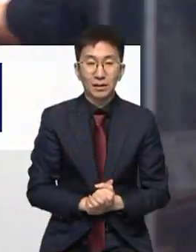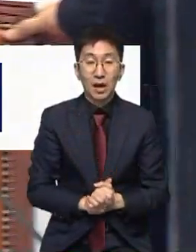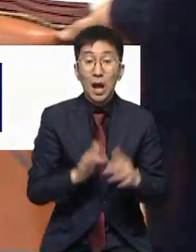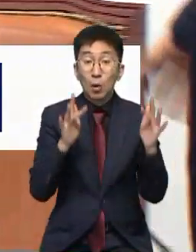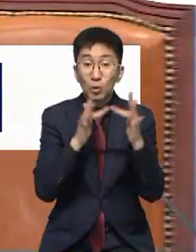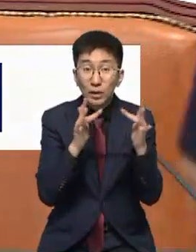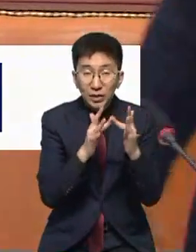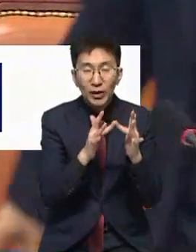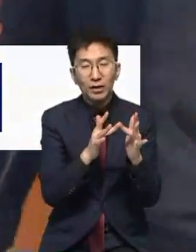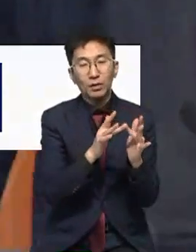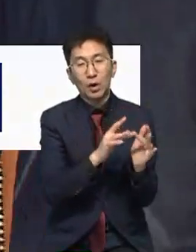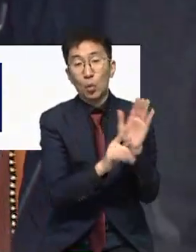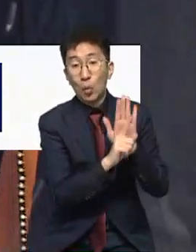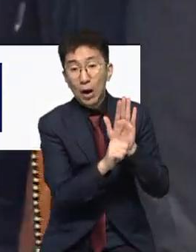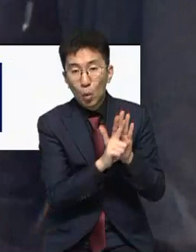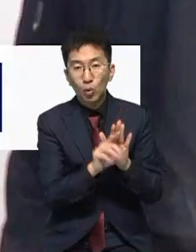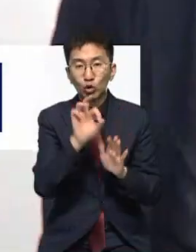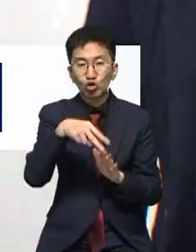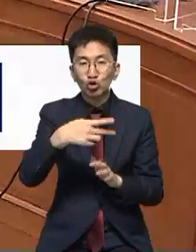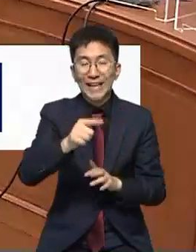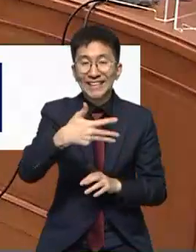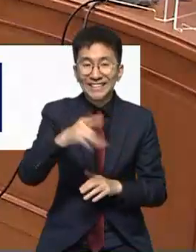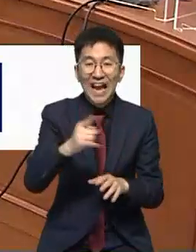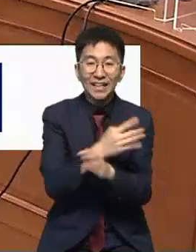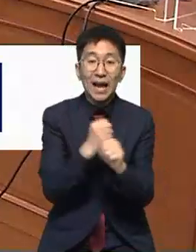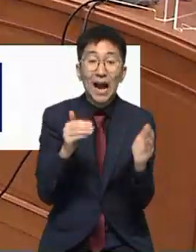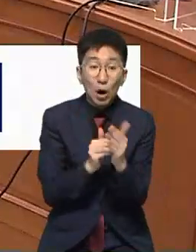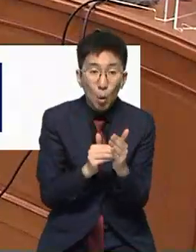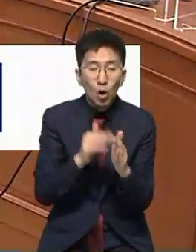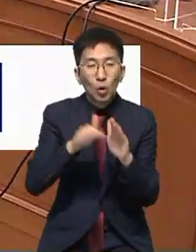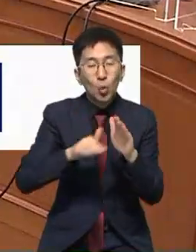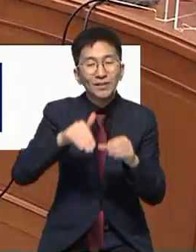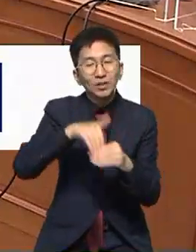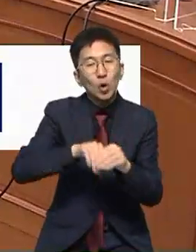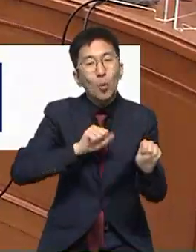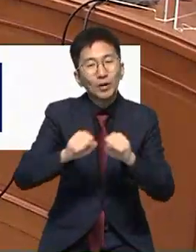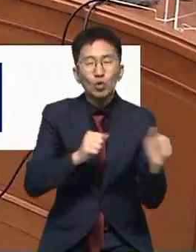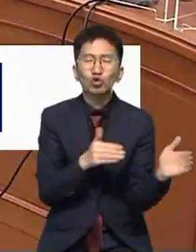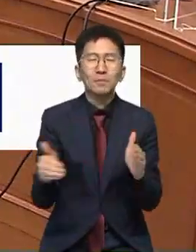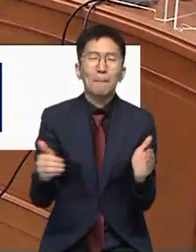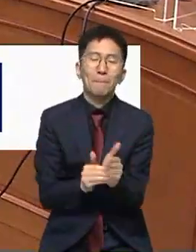국민의당 후보는 포털광고와 유세차 계약을 완료해 공식 선거운동을 준비해 놨다며 독자 완주 의지를 거듭 밝혔습니다.